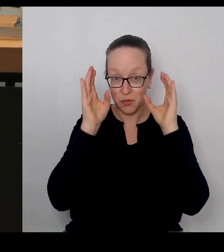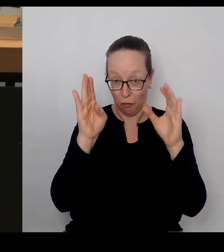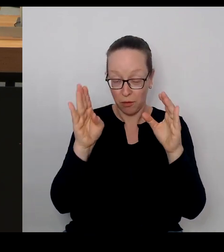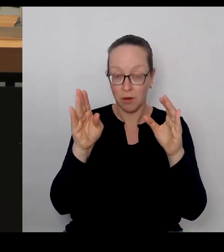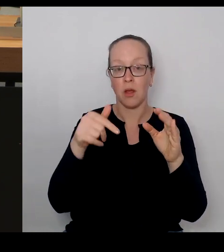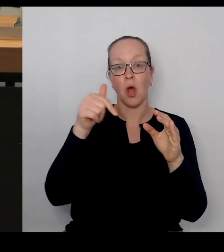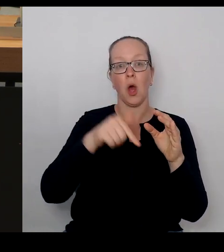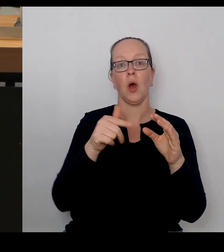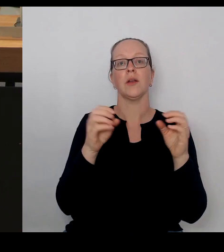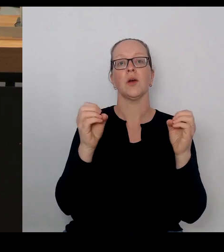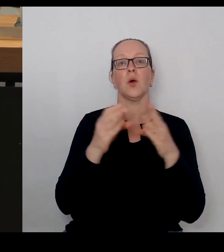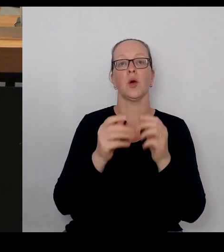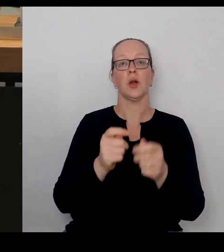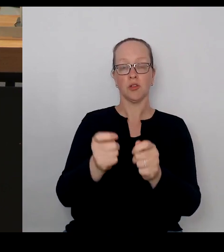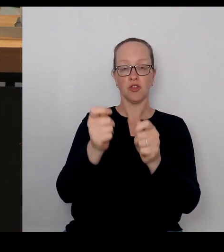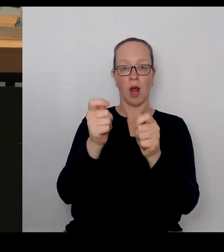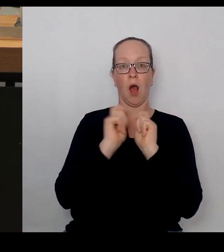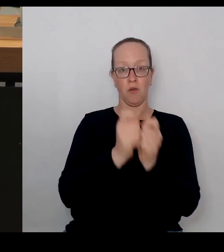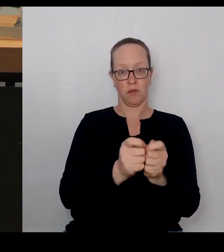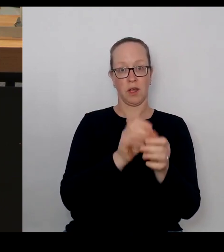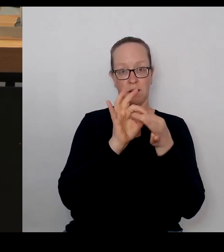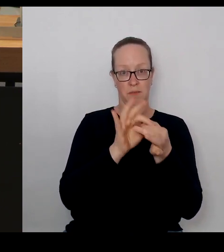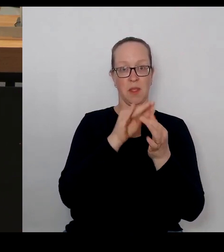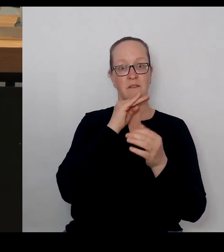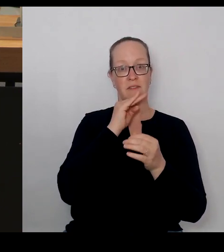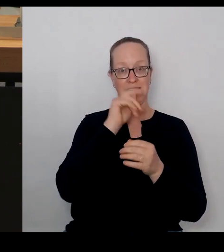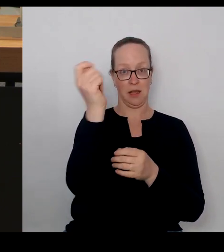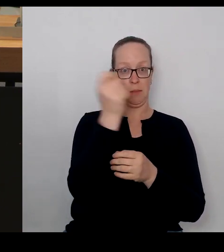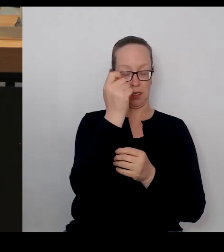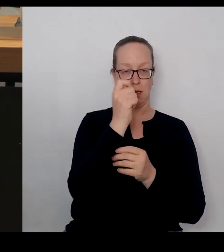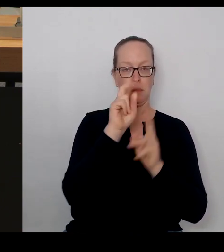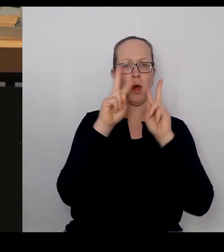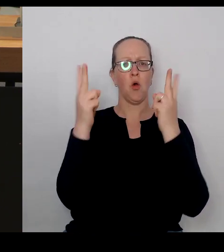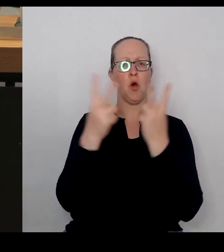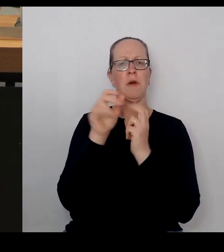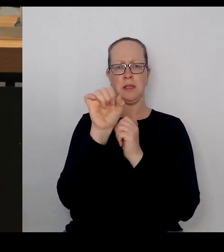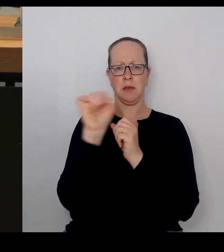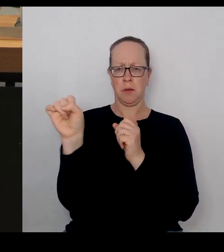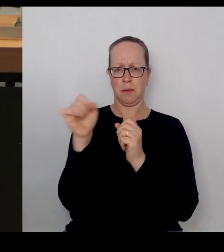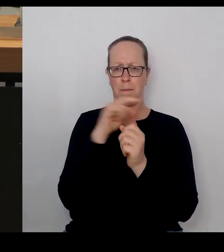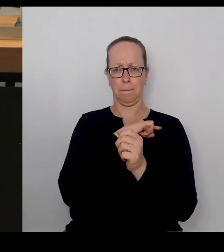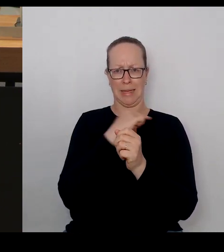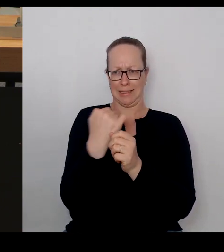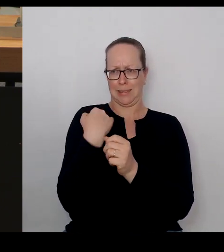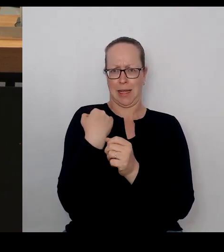zumindest bis jetzt nicht da. Jetzt ist sie da. Herzlich willkommen, Frau Schreiner. Schön, dass Sie der Rederunde zuhören.